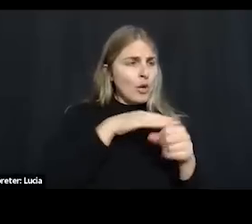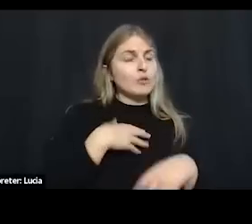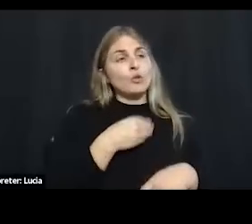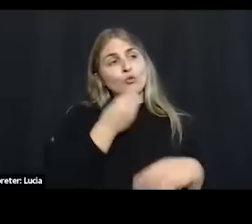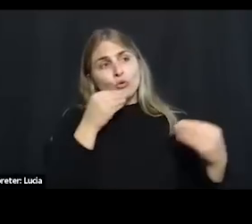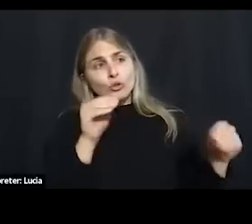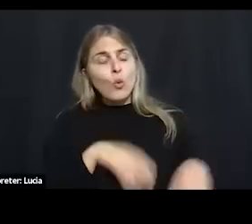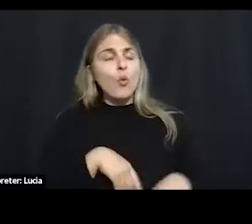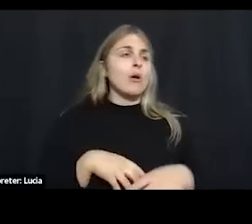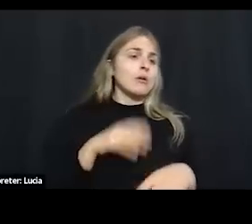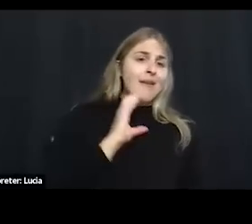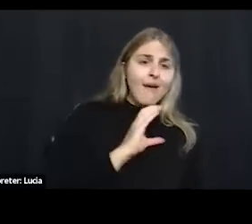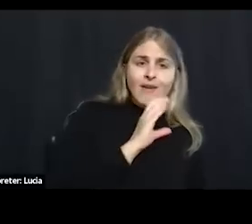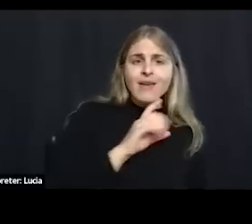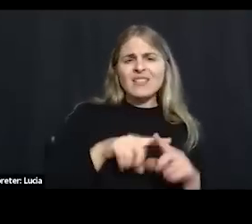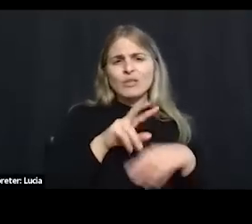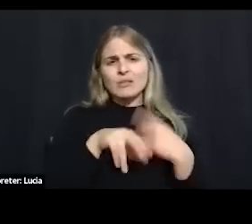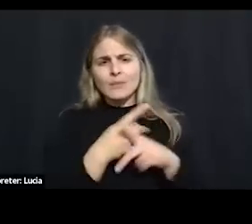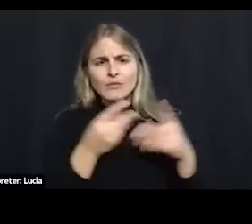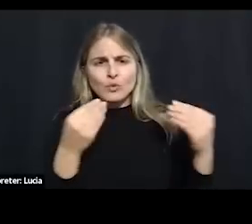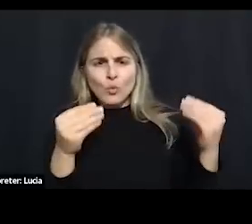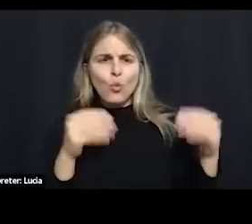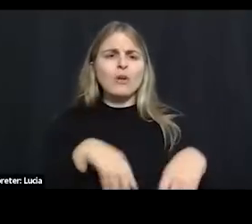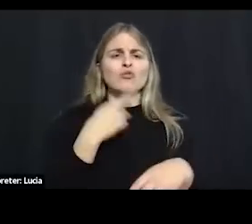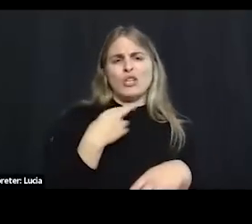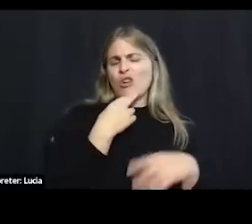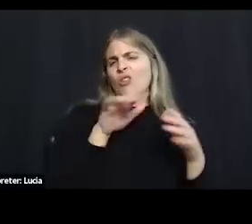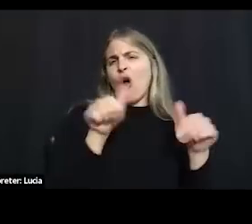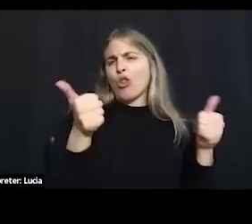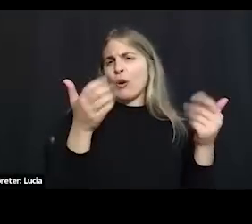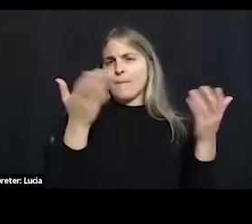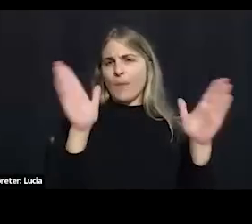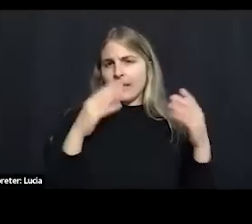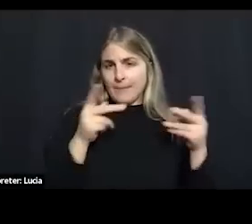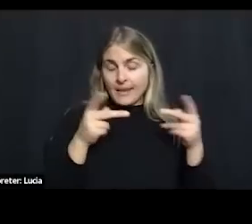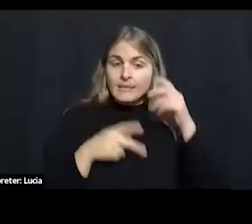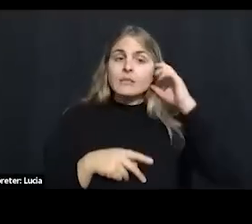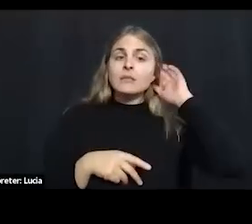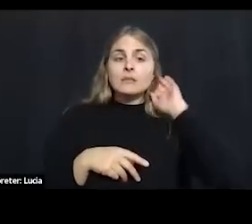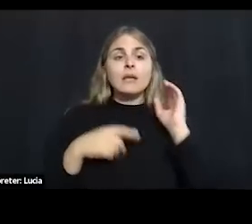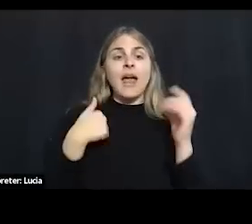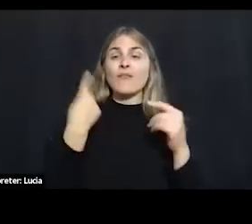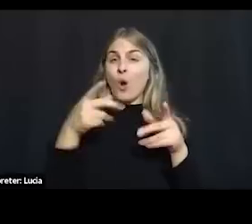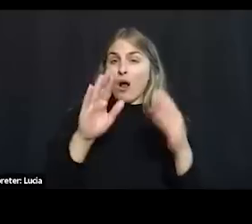otros tipos de tiendas y otros lugares públicos. Para que uno de estos lugares comunitarios fuera identificado como un apoyo distal,